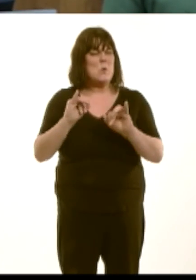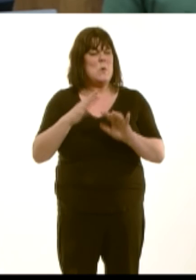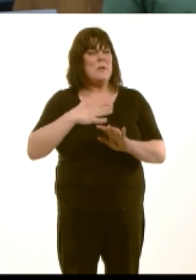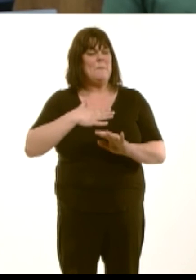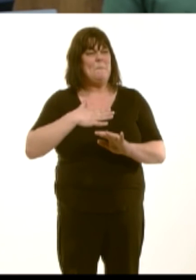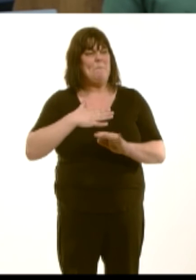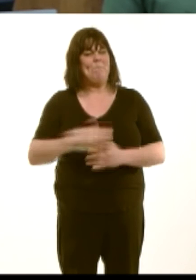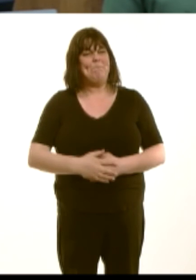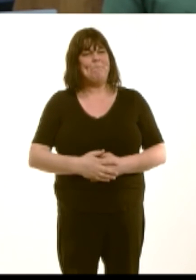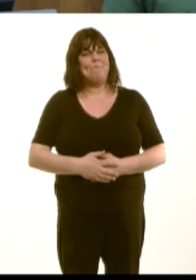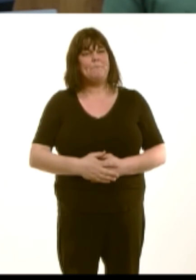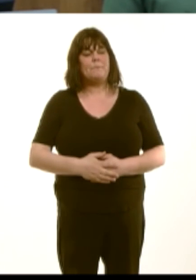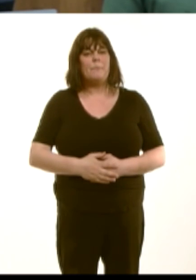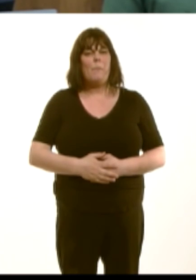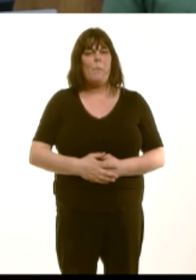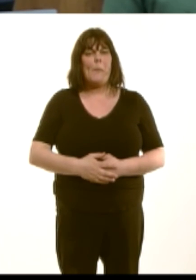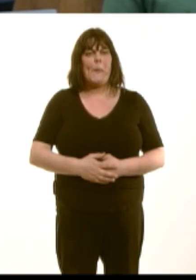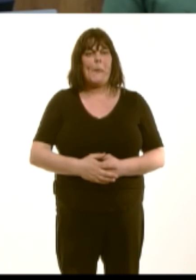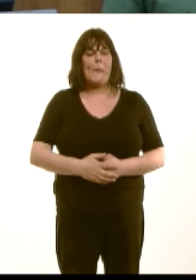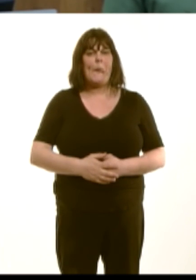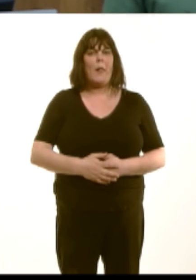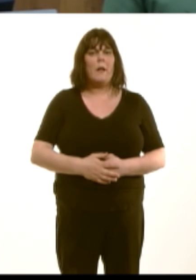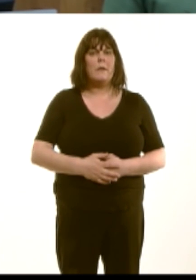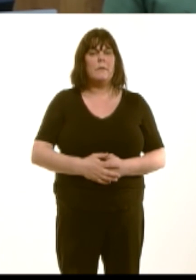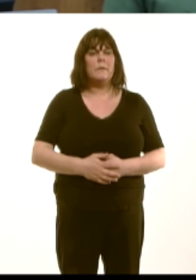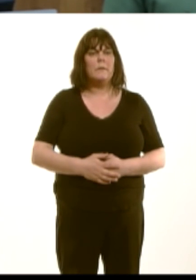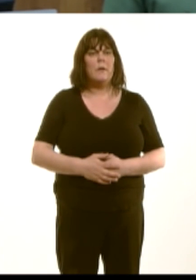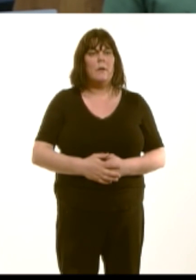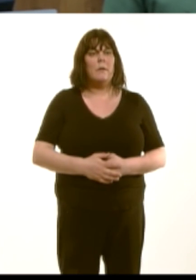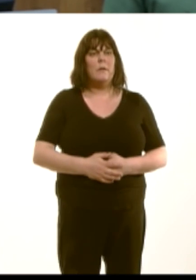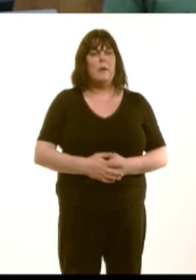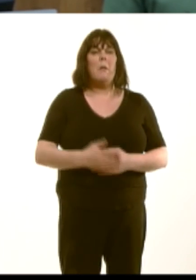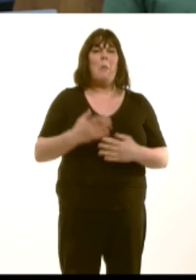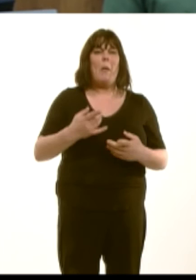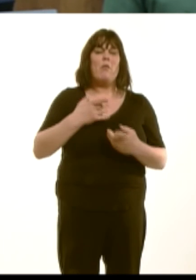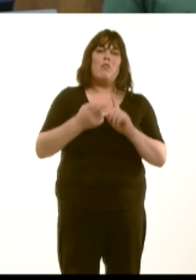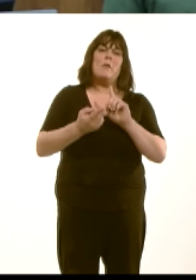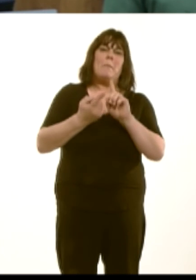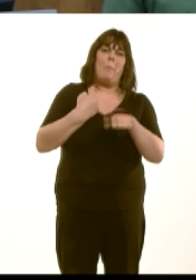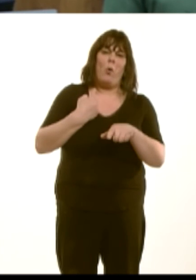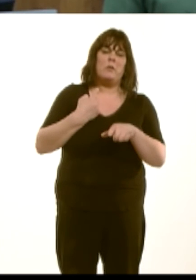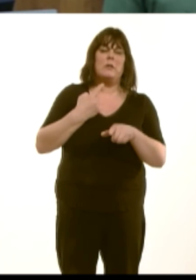Carwyn Jones: Maeír cwestiwn yn gwestiwn iawn, yn fy marn iócwestiwn teg: a ddylid cael cysondeb ar draws Cymru?